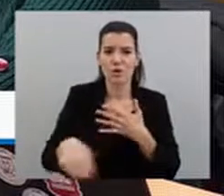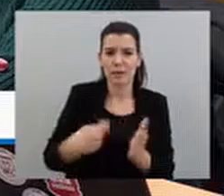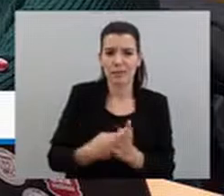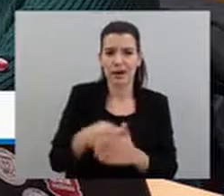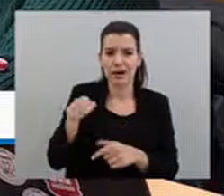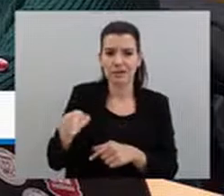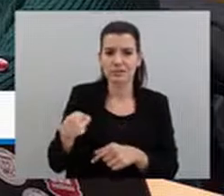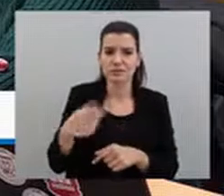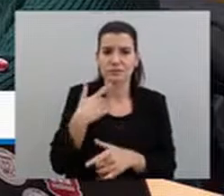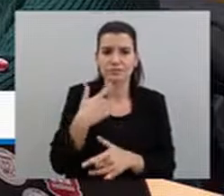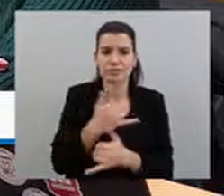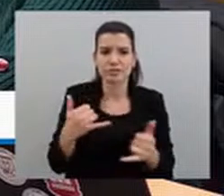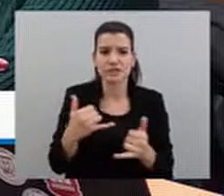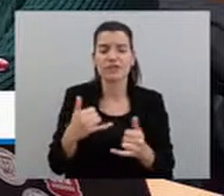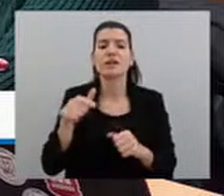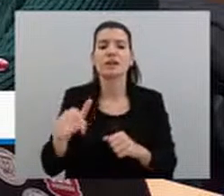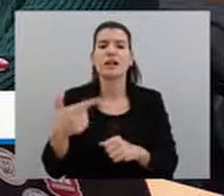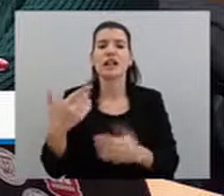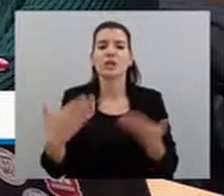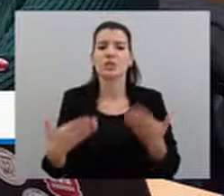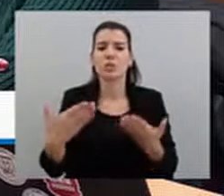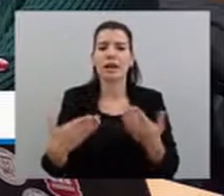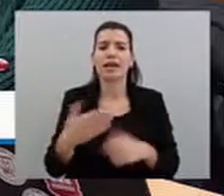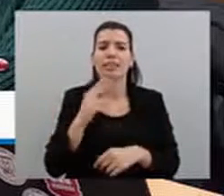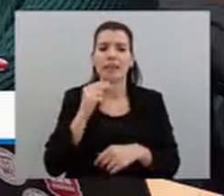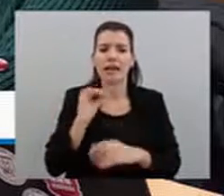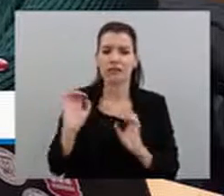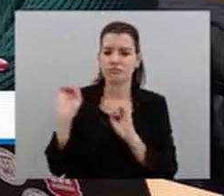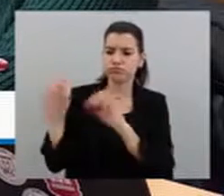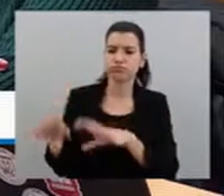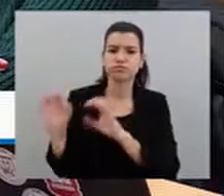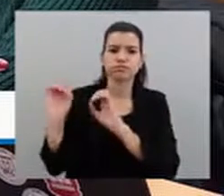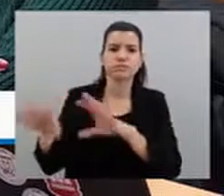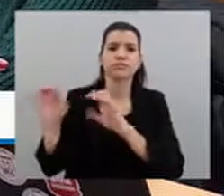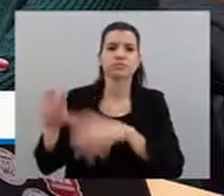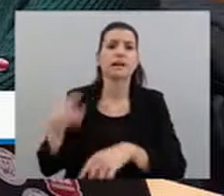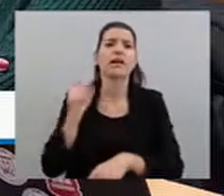a origem das toneladas de terra que lá